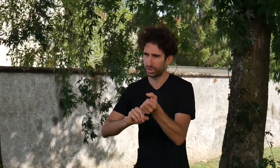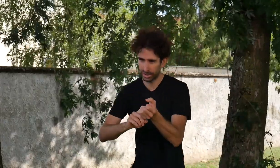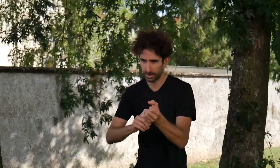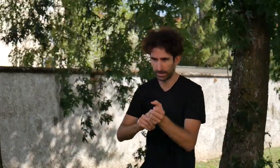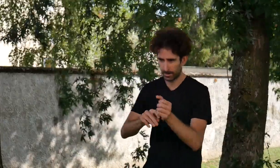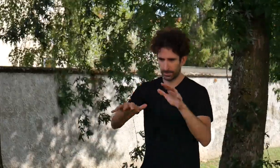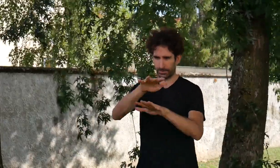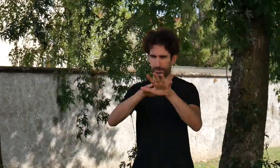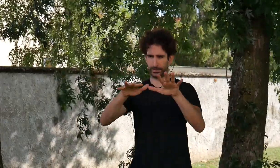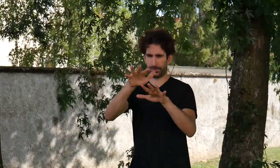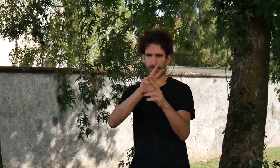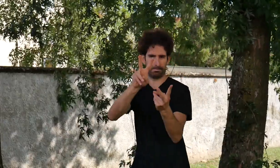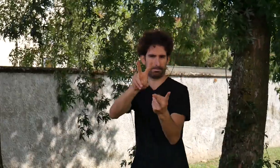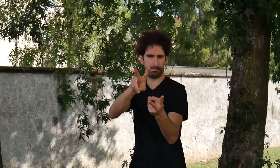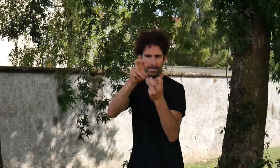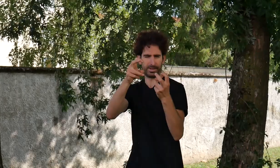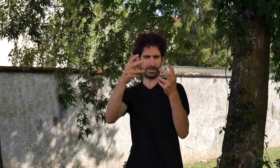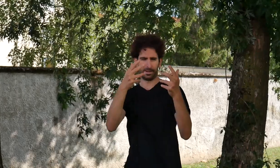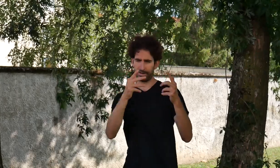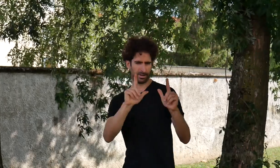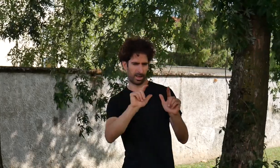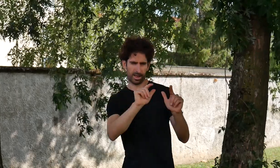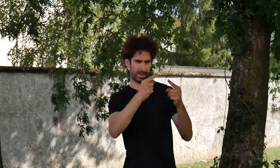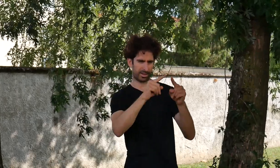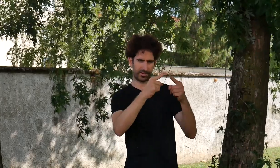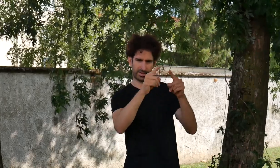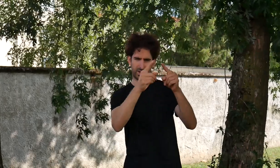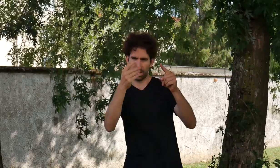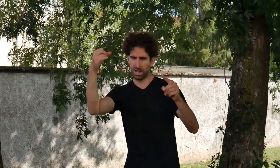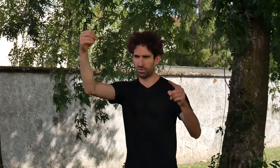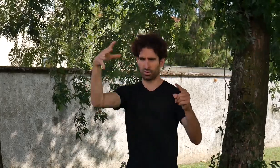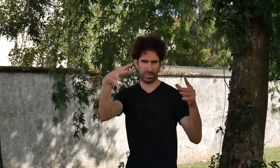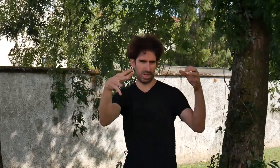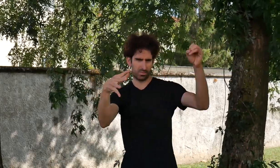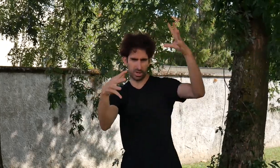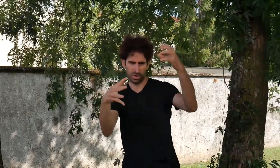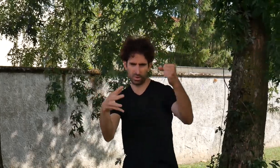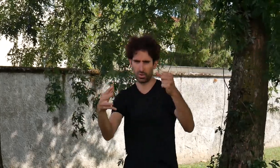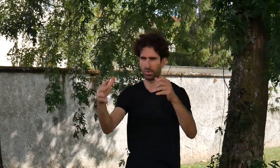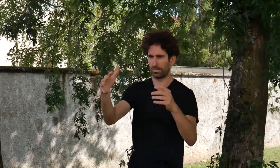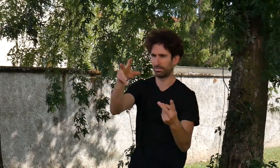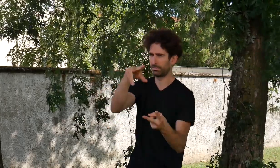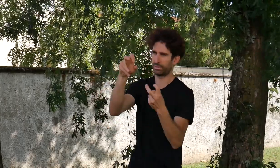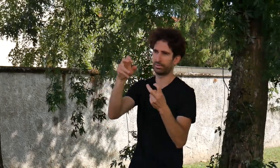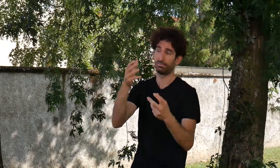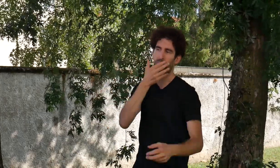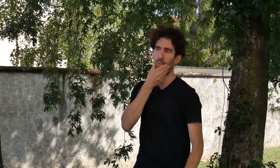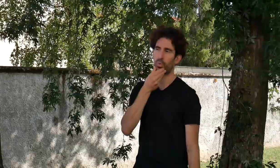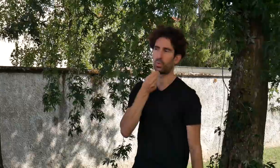associé à la lumière, donne une perception changeante de la couleur des cheveux. C'est beau à voir.